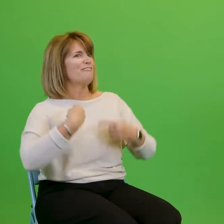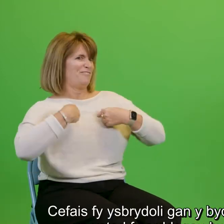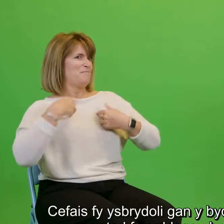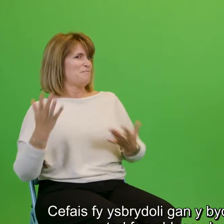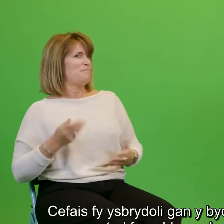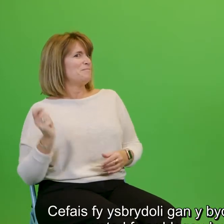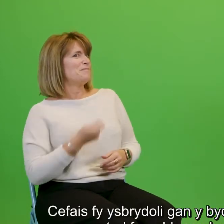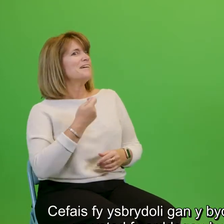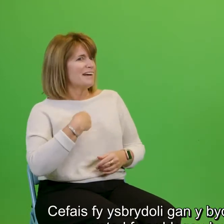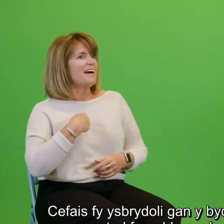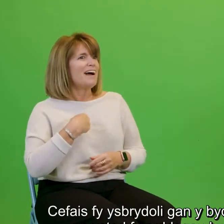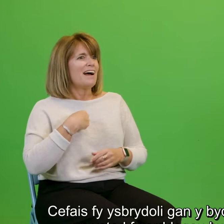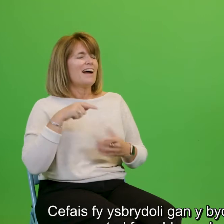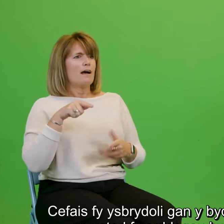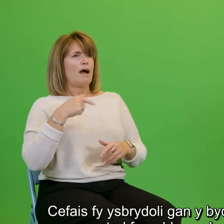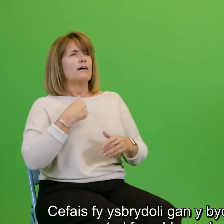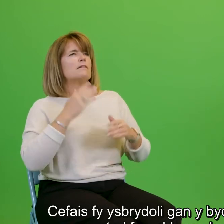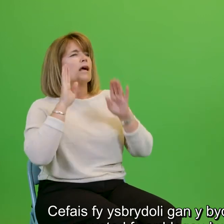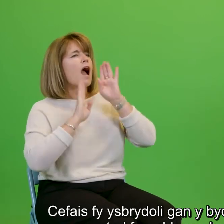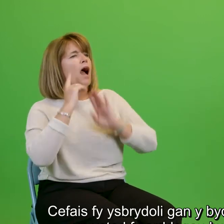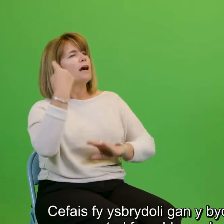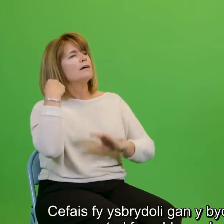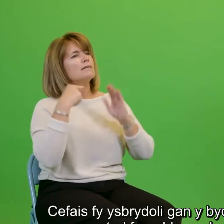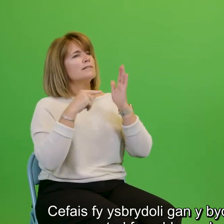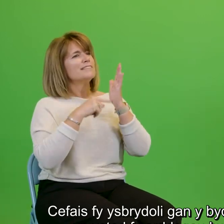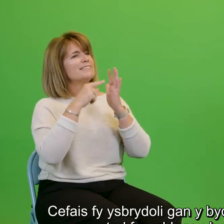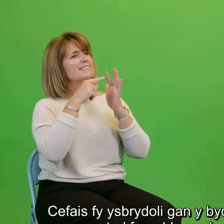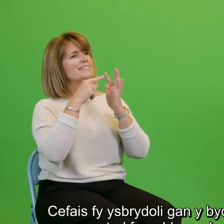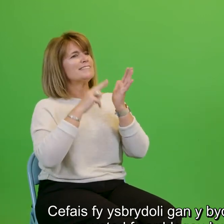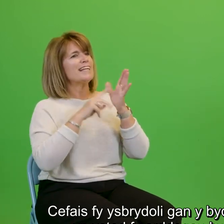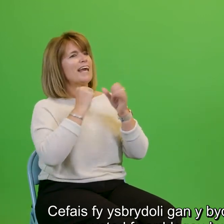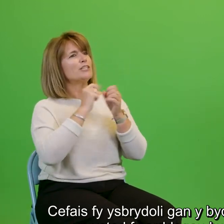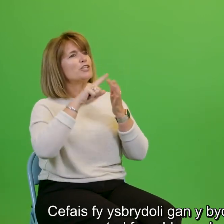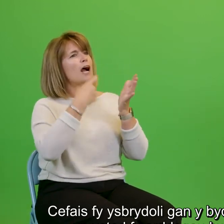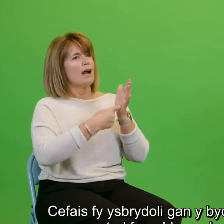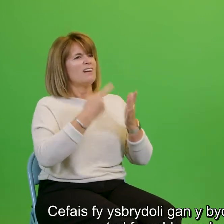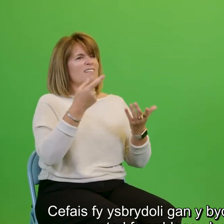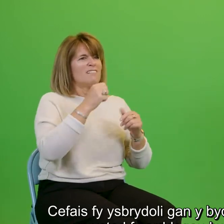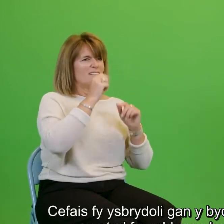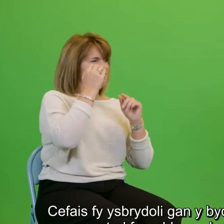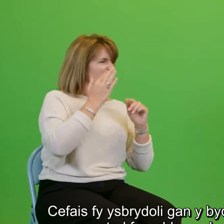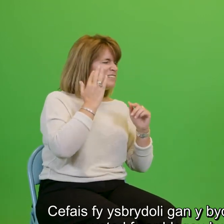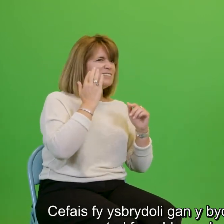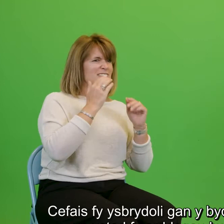Cefais fy ysbrydoli gan y byd byddar yn ystod fy arddegau hwyr...